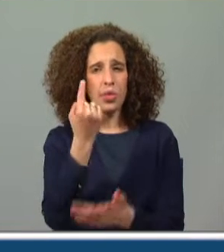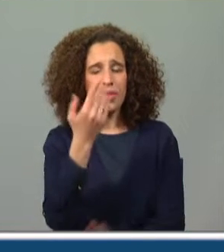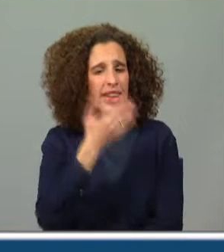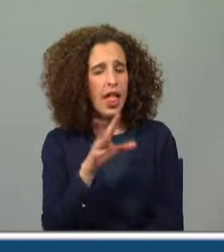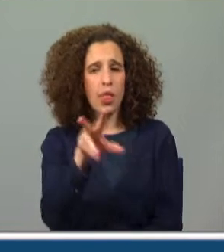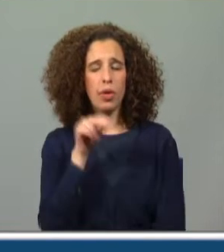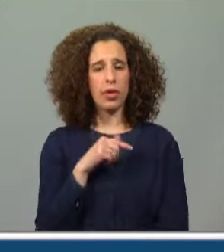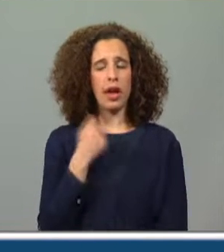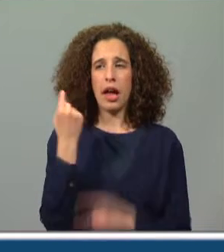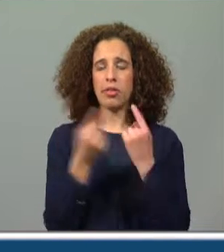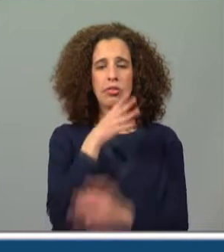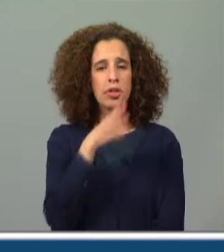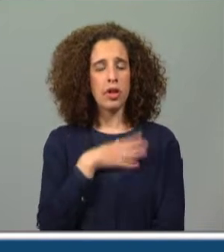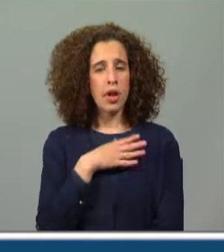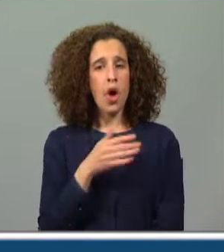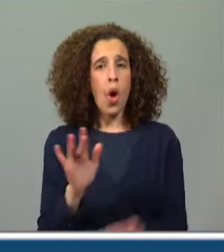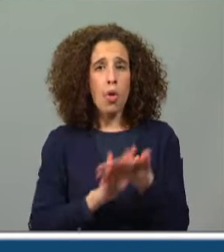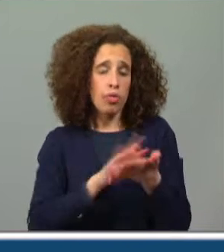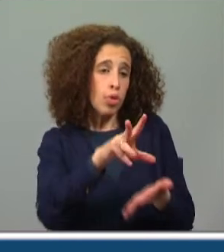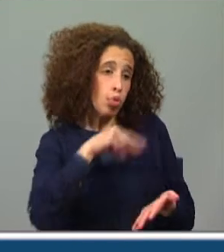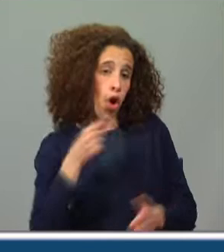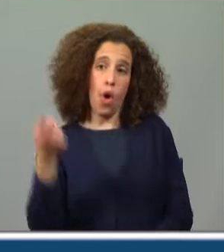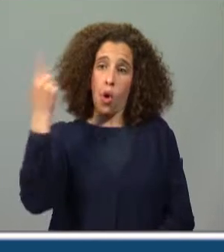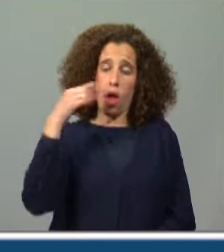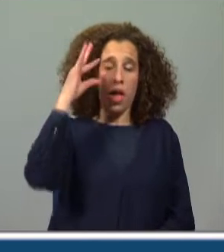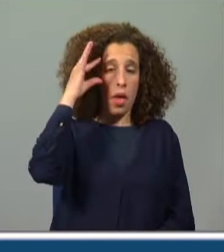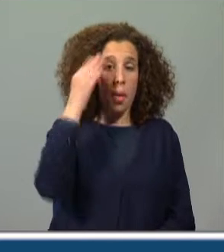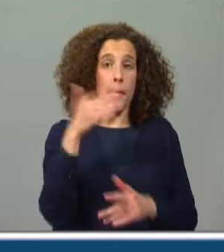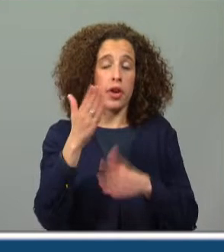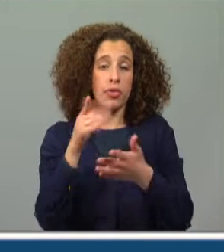ela dizia pois o livro Esteve comigo ontem de tarde mas você só veio de manhã 她說因為這本書和我在一起昨天下午你才早上來